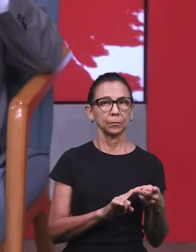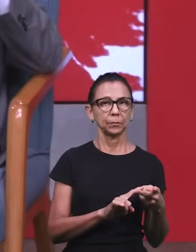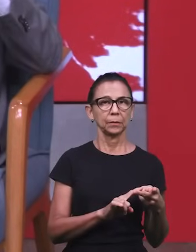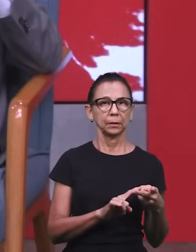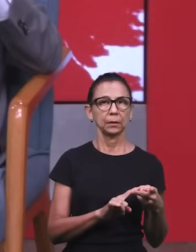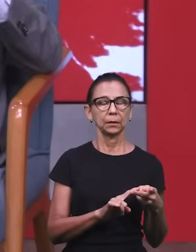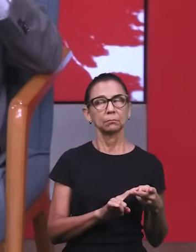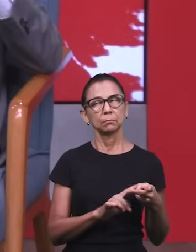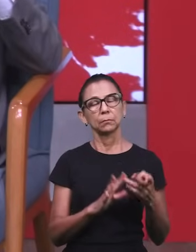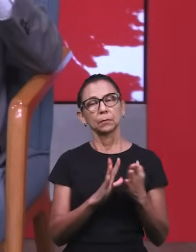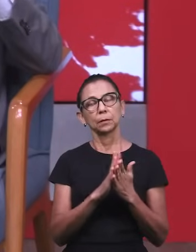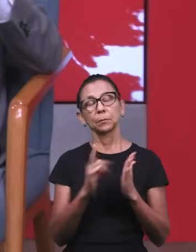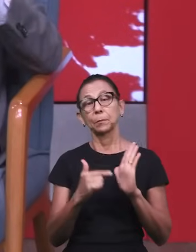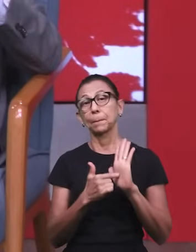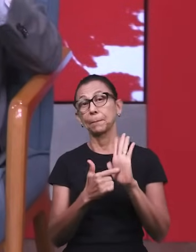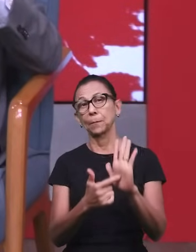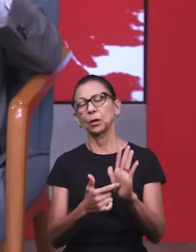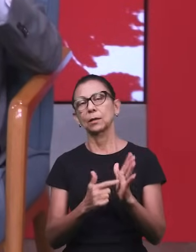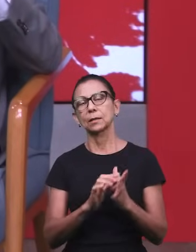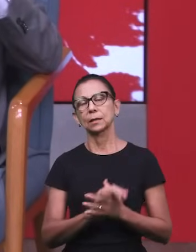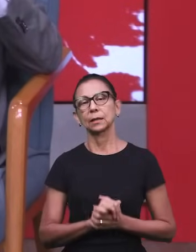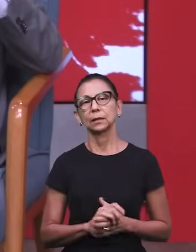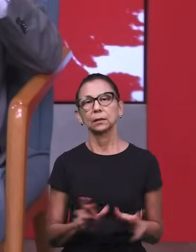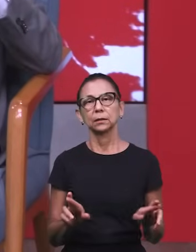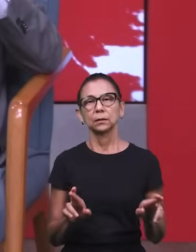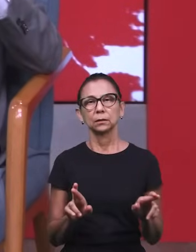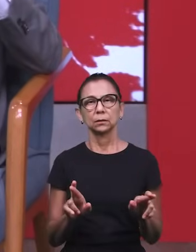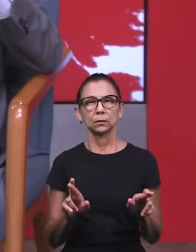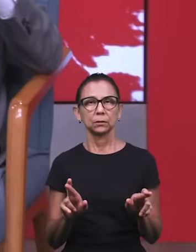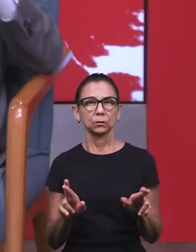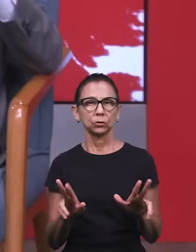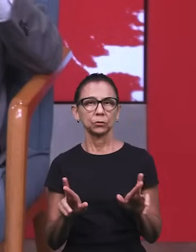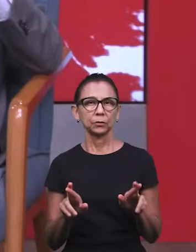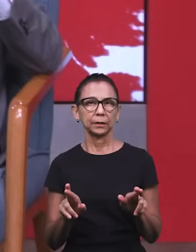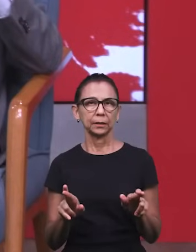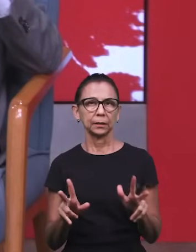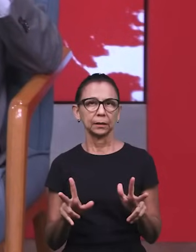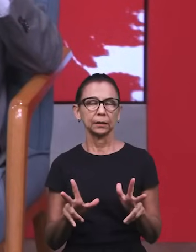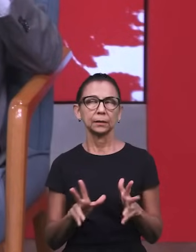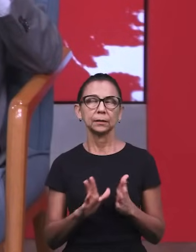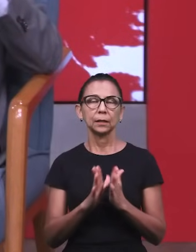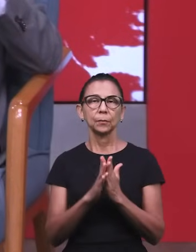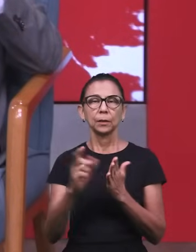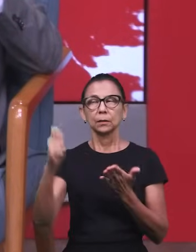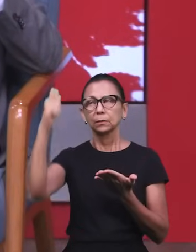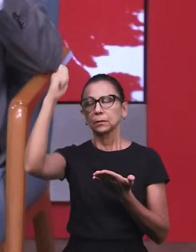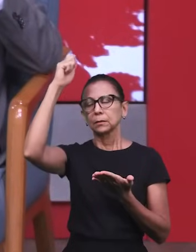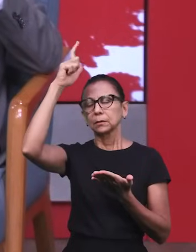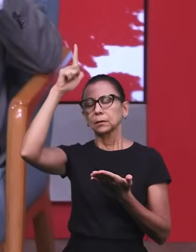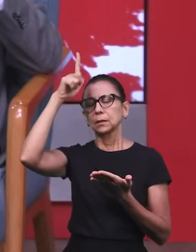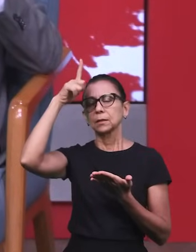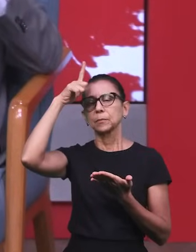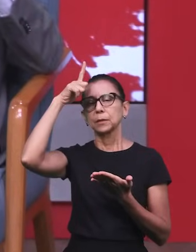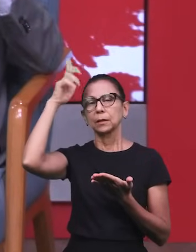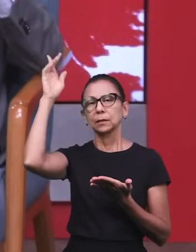na segunda parte que é a palavra não é a palavra mostrando a diferença entre a palavra do seu ponto